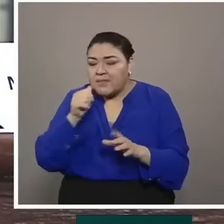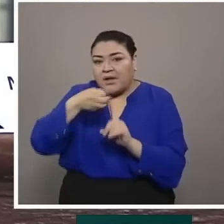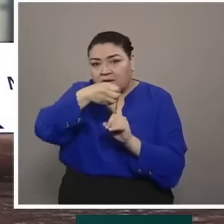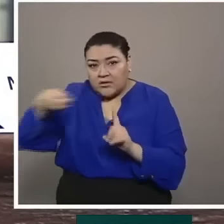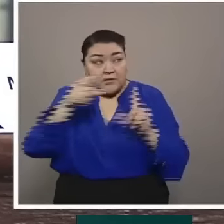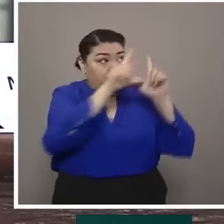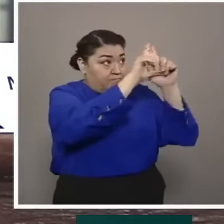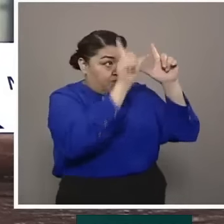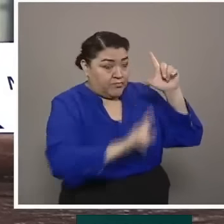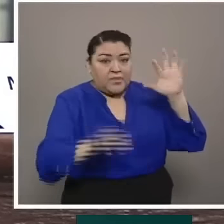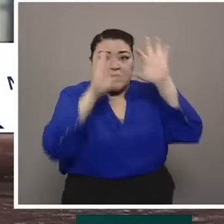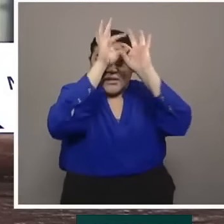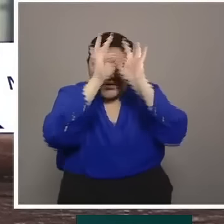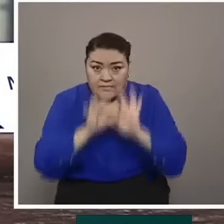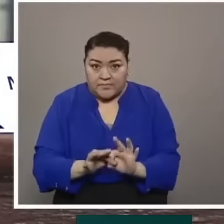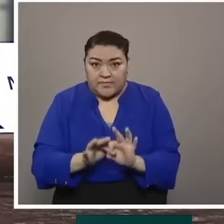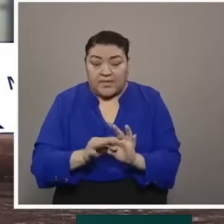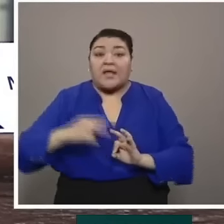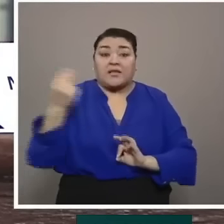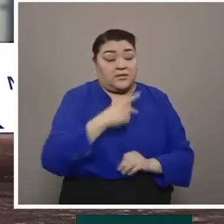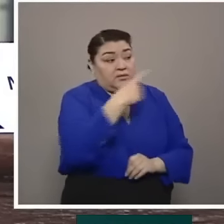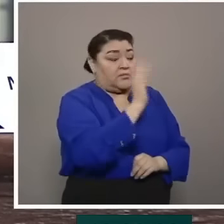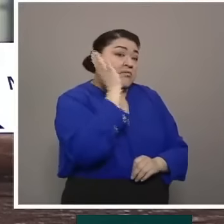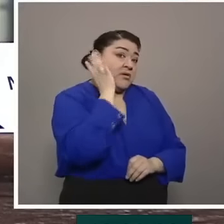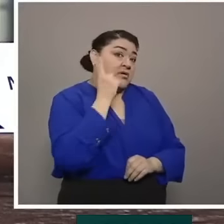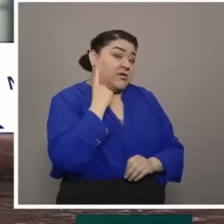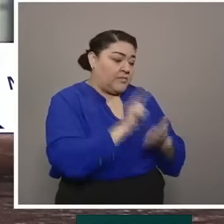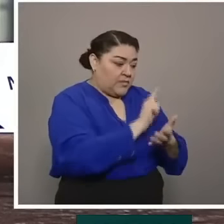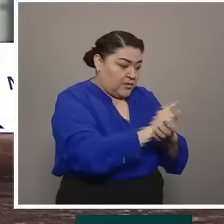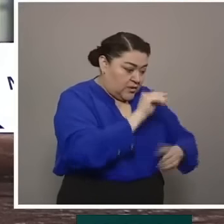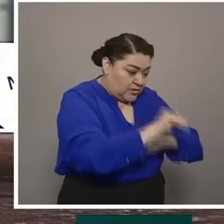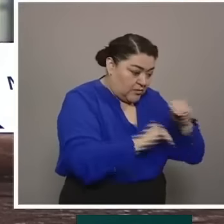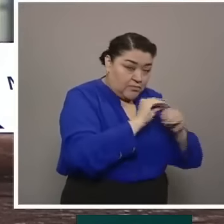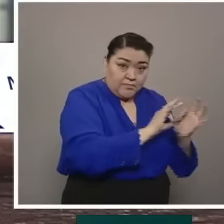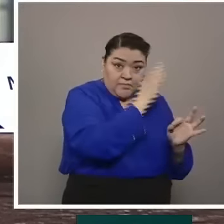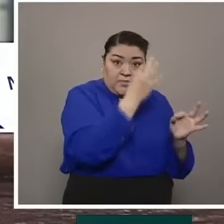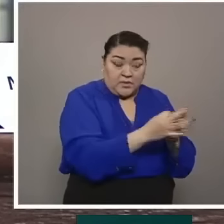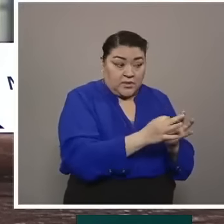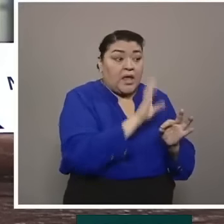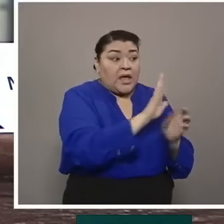Se prevé que dicha obligación se cumpla una vez que entre en vigor la ley general prevista en